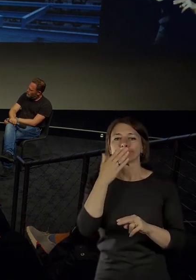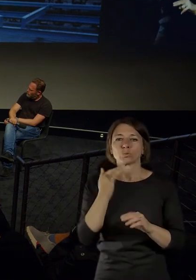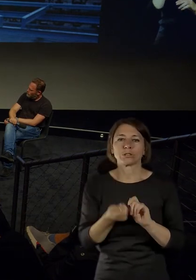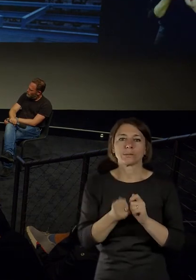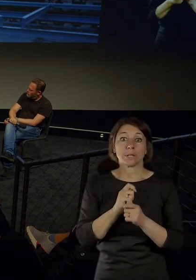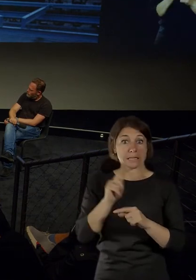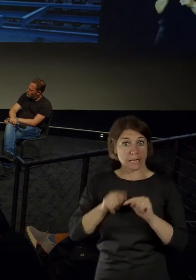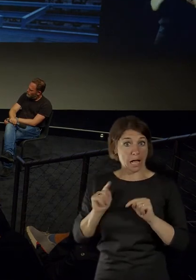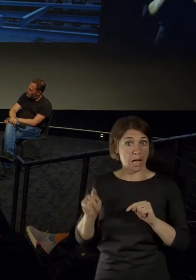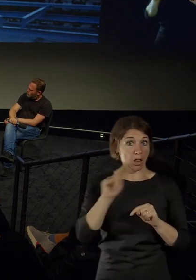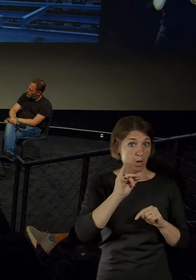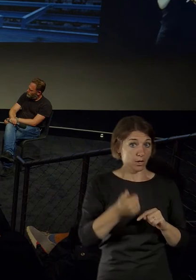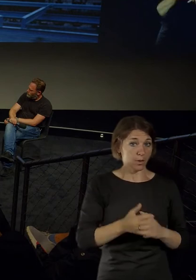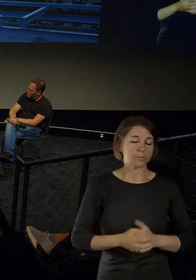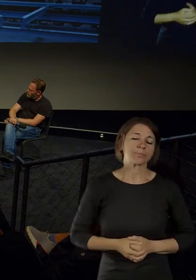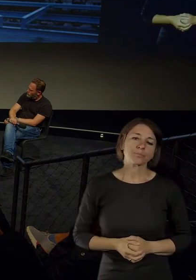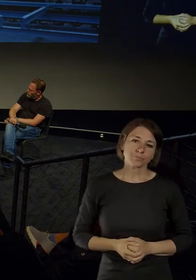Já možná popíšu... Protože